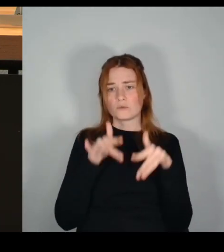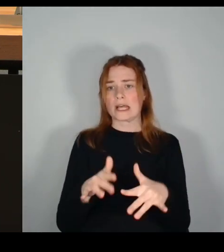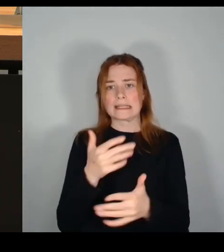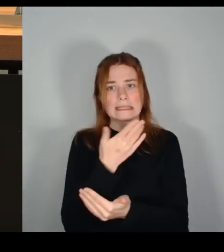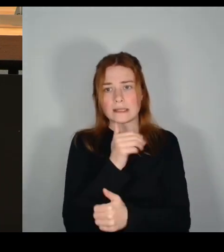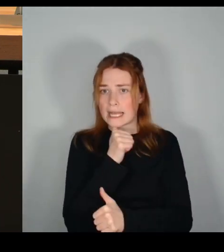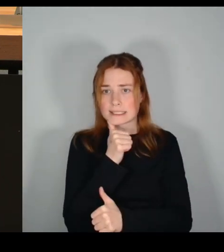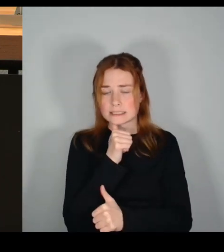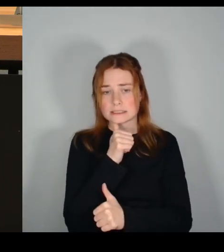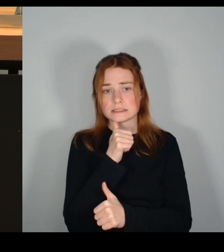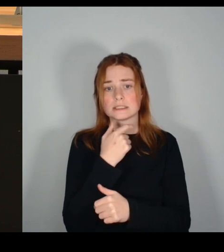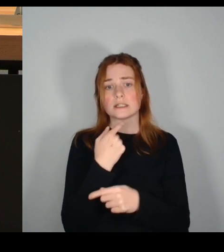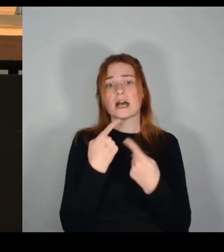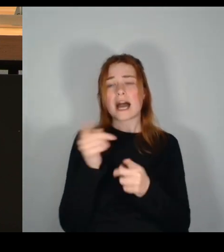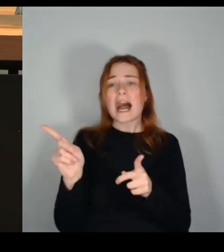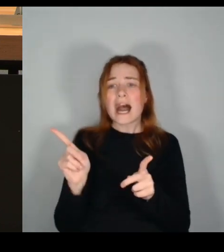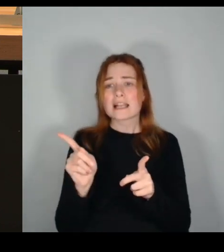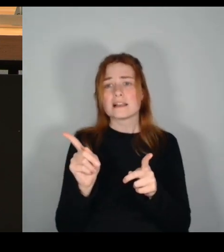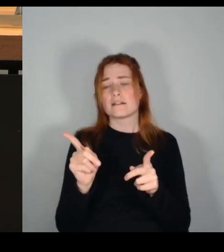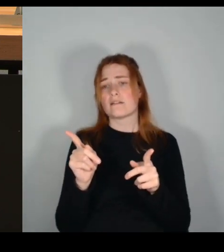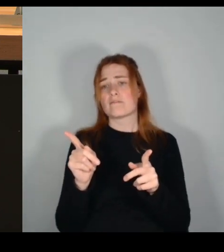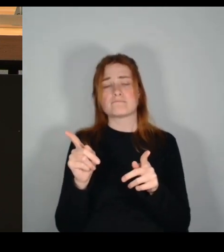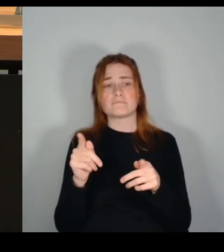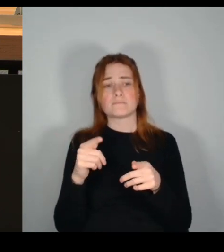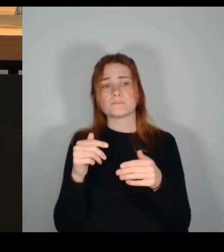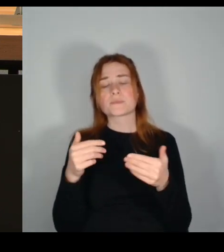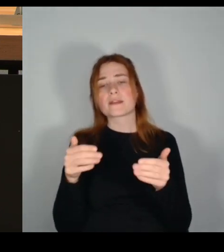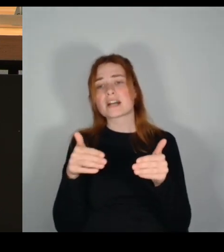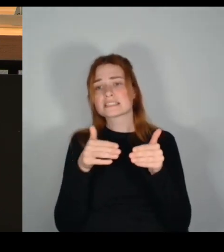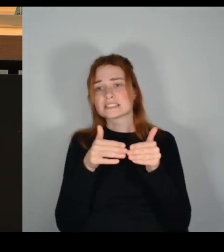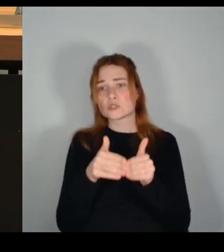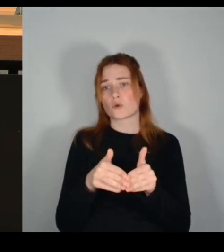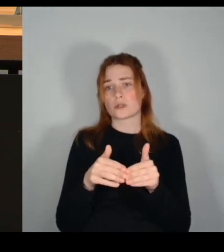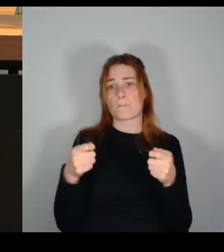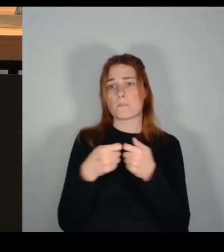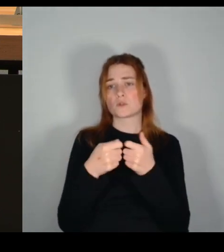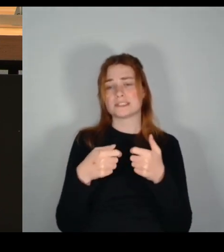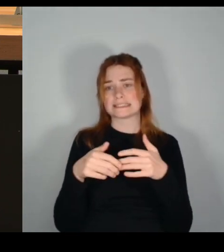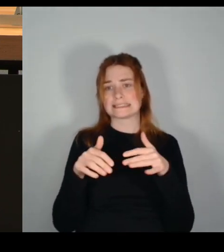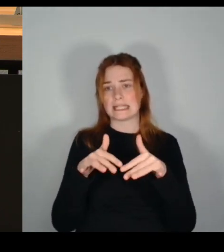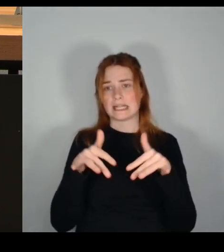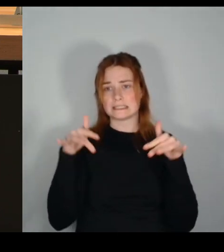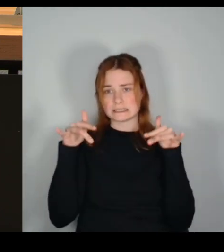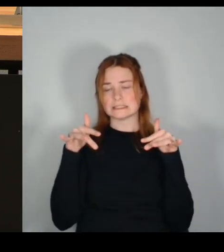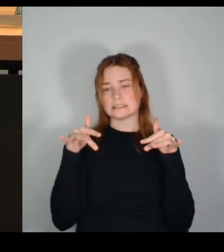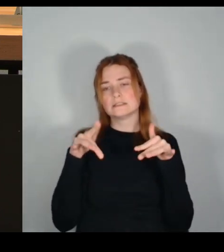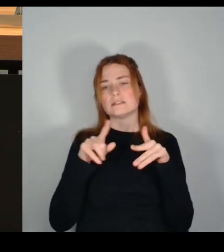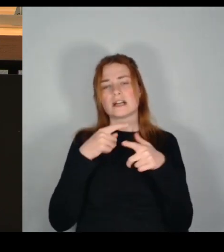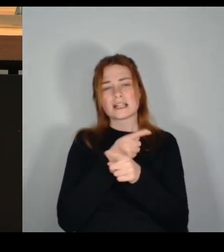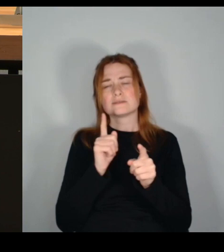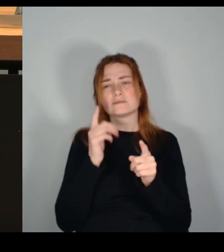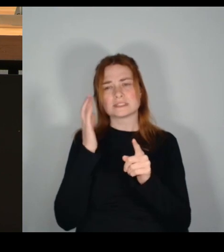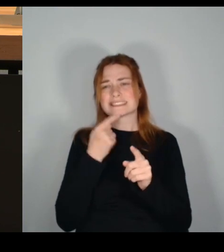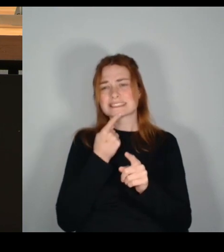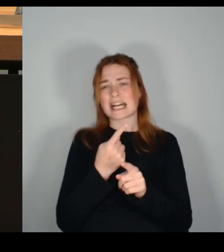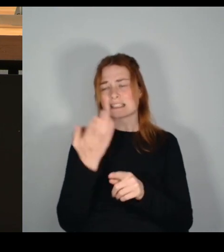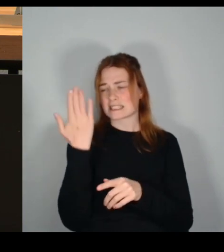damals versprochen, alles zu tun, um Jesidinnen zu schützen, ihnen eine neue Heimat in Deutschland zu geben, ihre Traumata zu